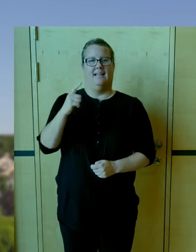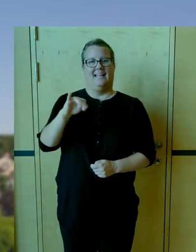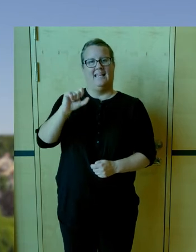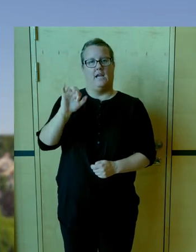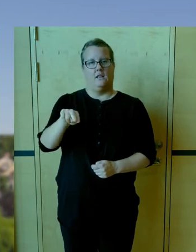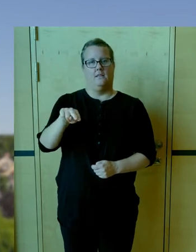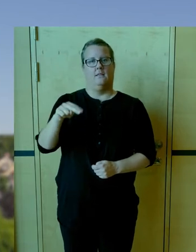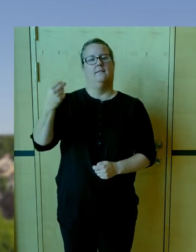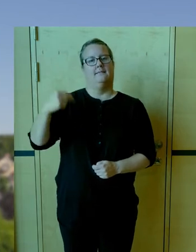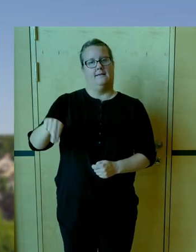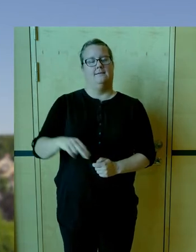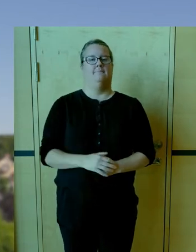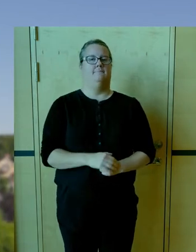Nej Jonna Lundgren